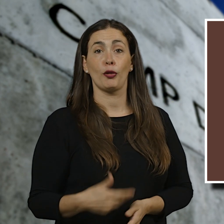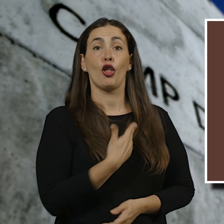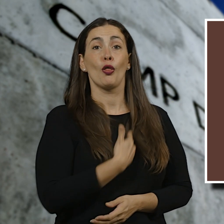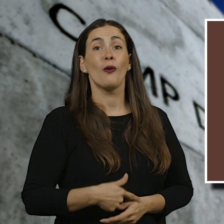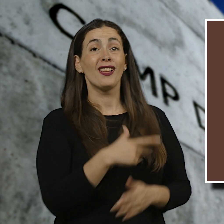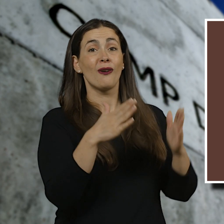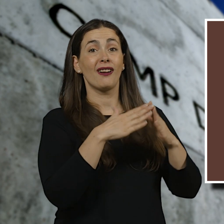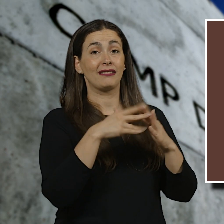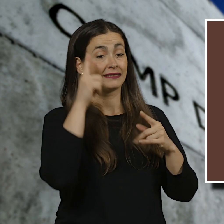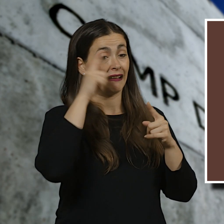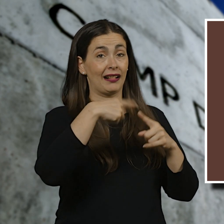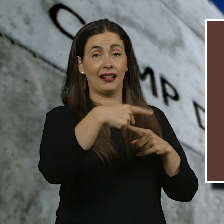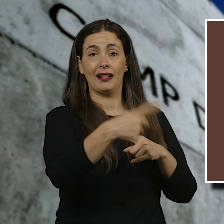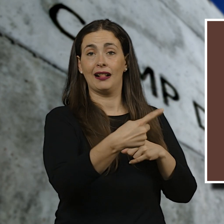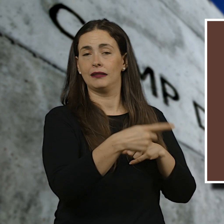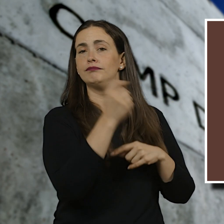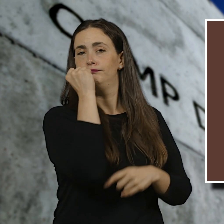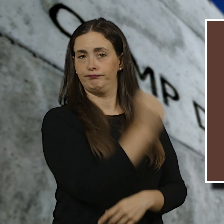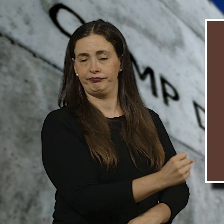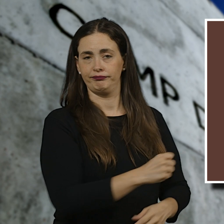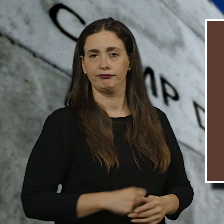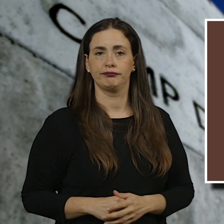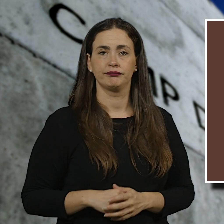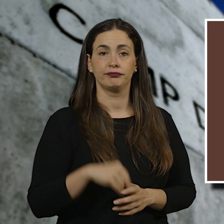El seu propietari va ser assassinat pocs dies més tard.